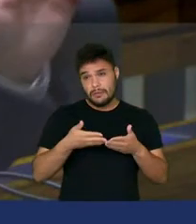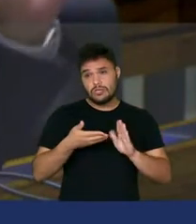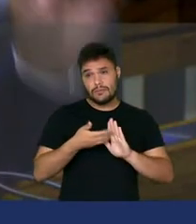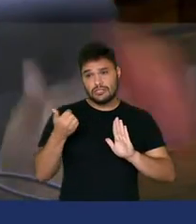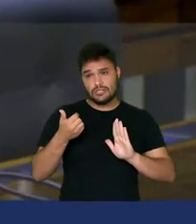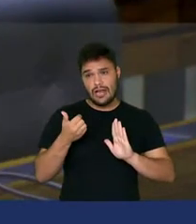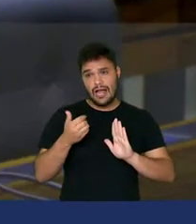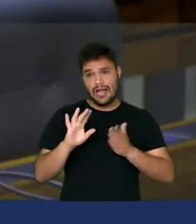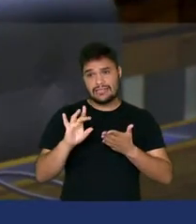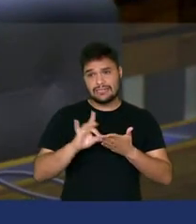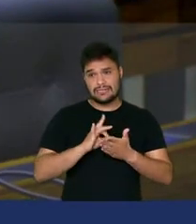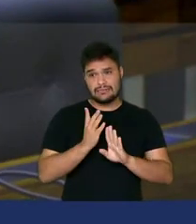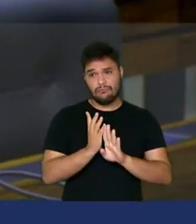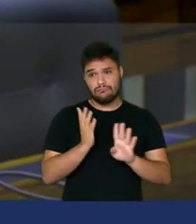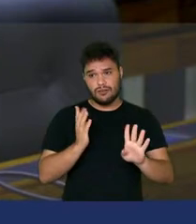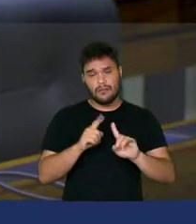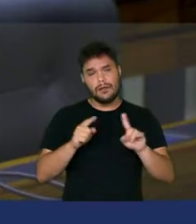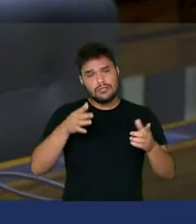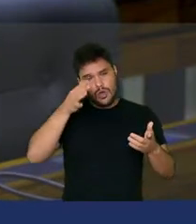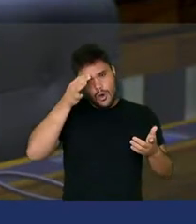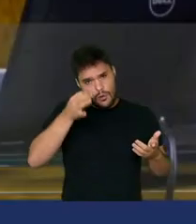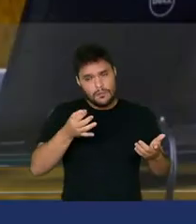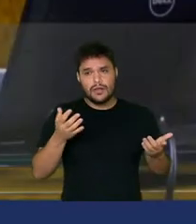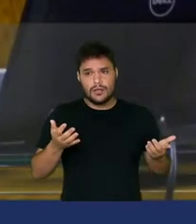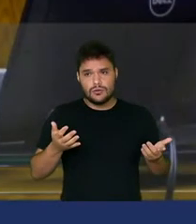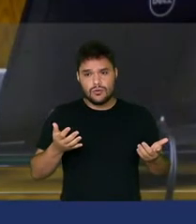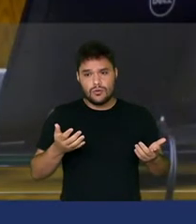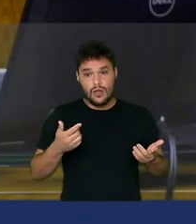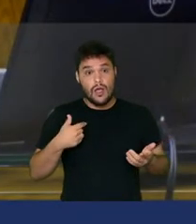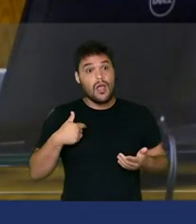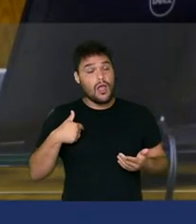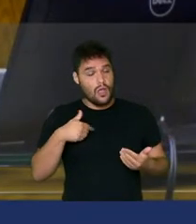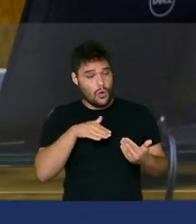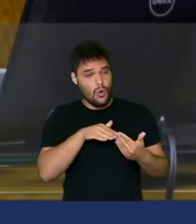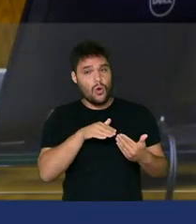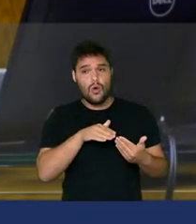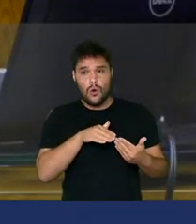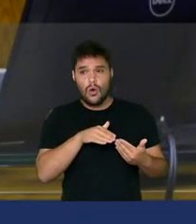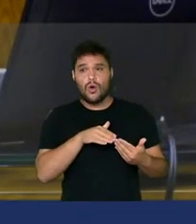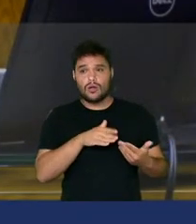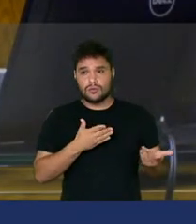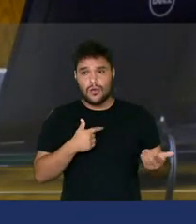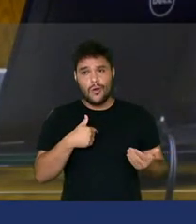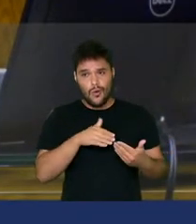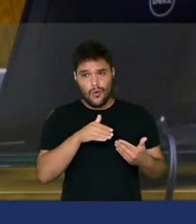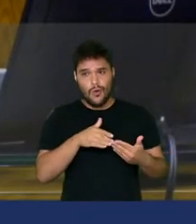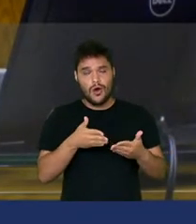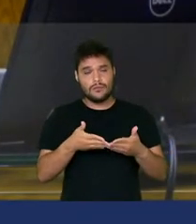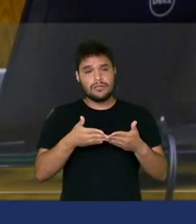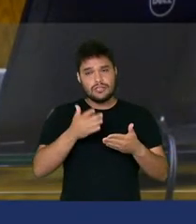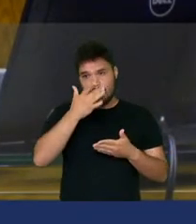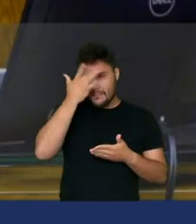[DEPUTADO]: OK, PEDI PARA TIRAR AS INSCRIÇÕES E VOTARMOS RÁPIDO. -- [PRESIDENTE]: NÃO, NÃO, EU ESTOU CONCORDANDO, FAZENDO UM APELO TAMBÉM AOS